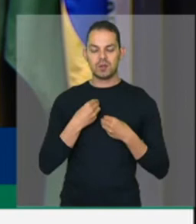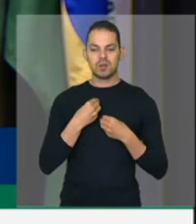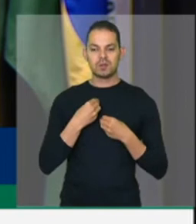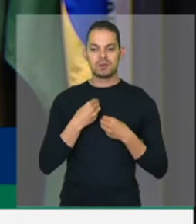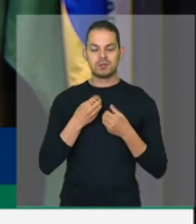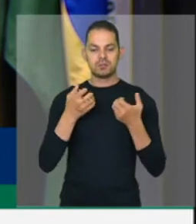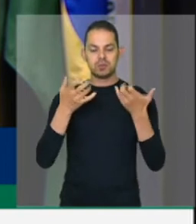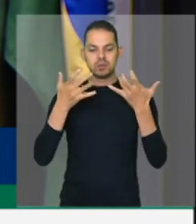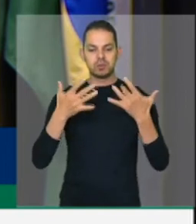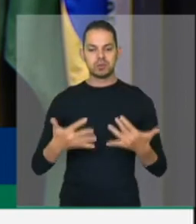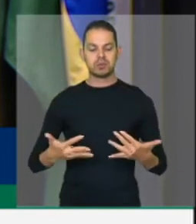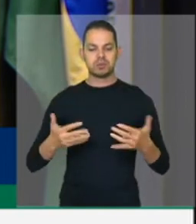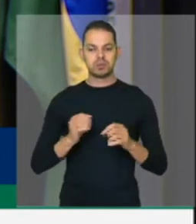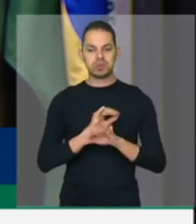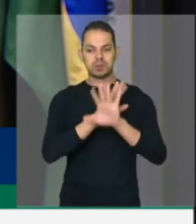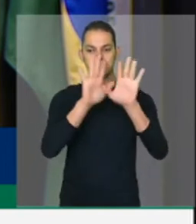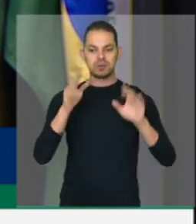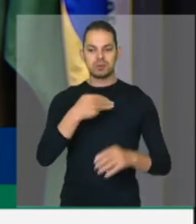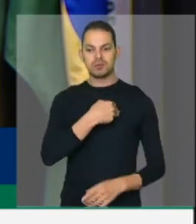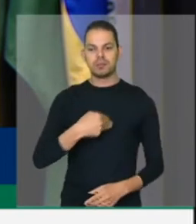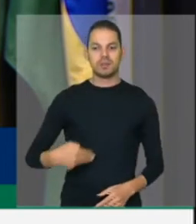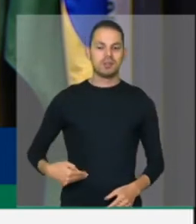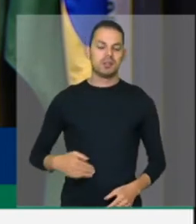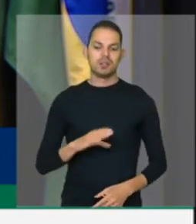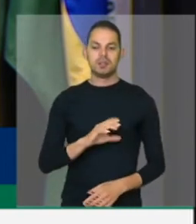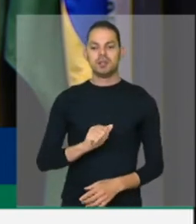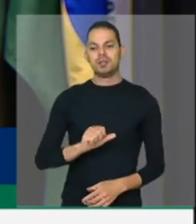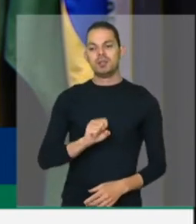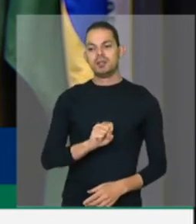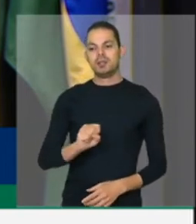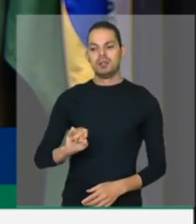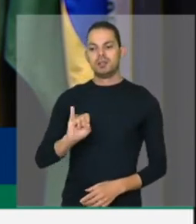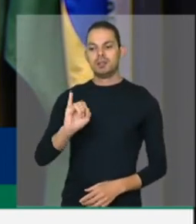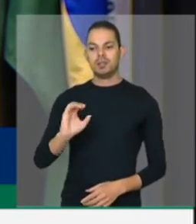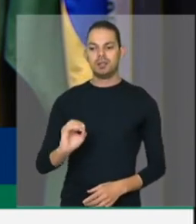ESSA ADPF NOS DEU AQUI UM HORIZONTE, MINISTRO CÁSSIO